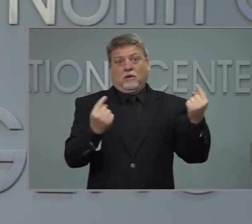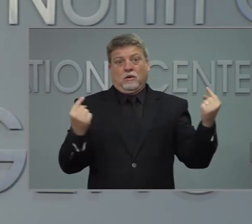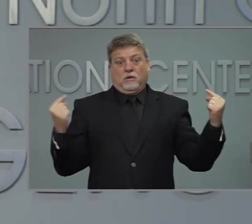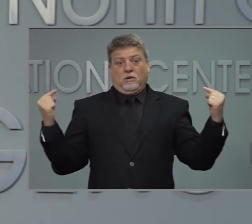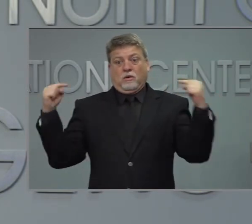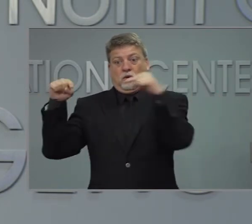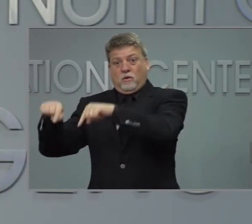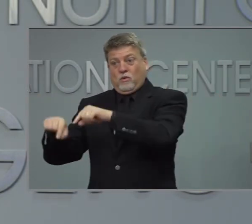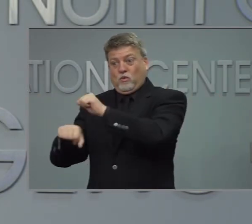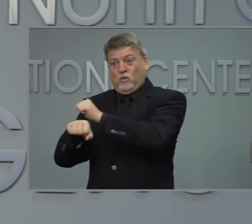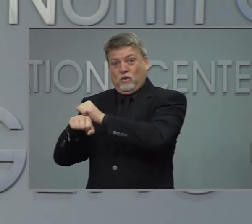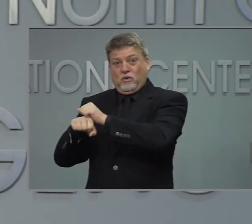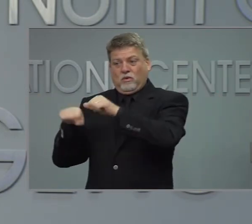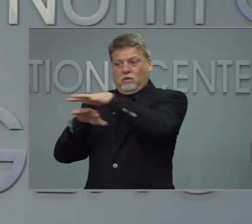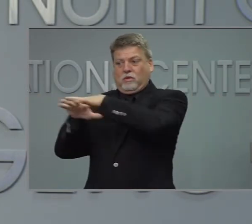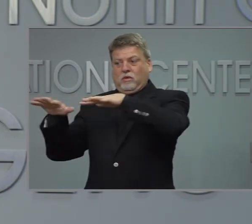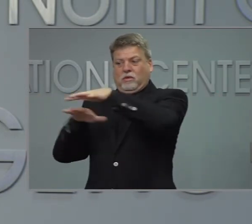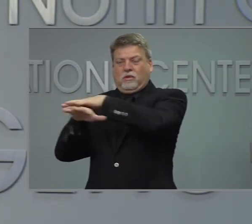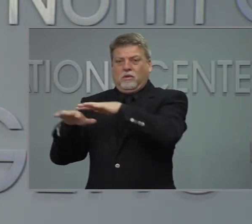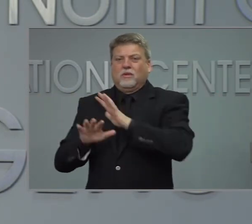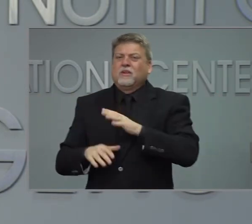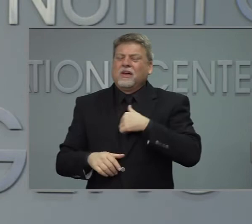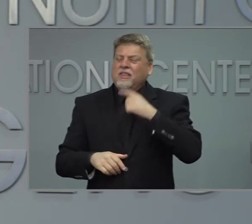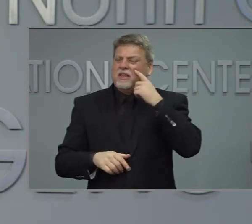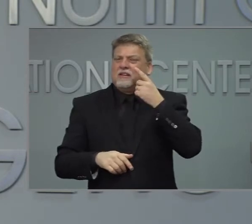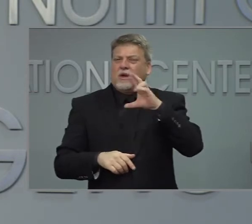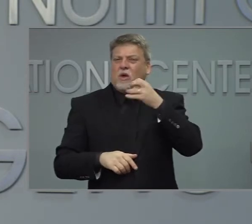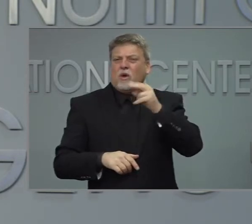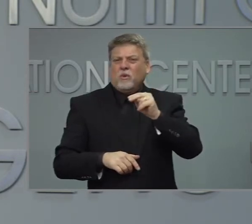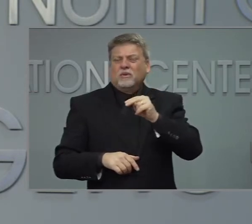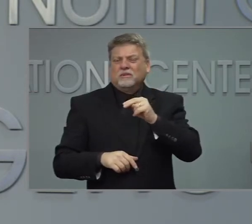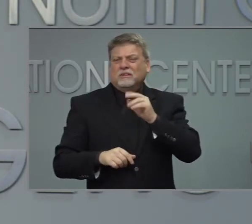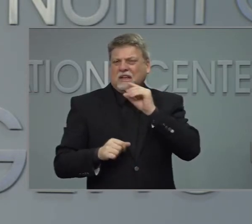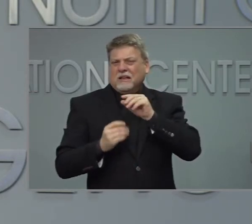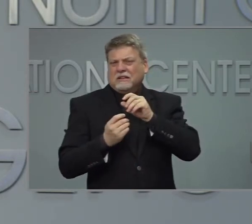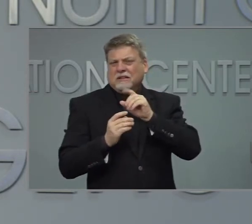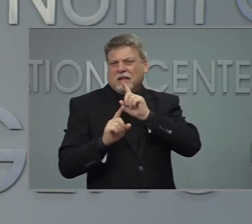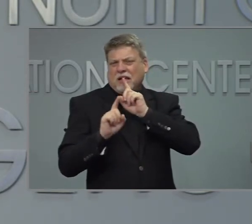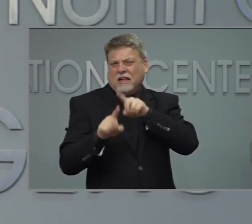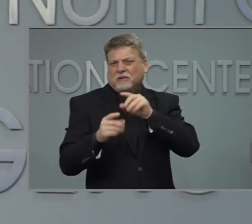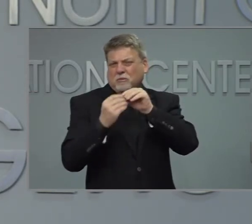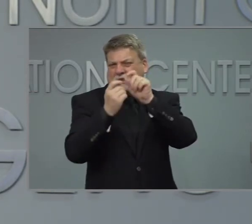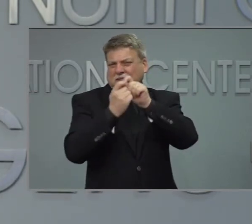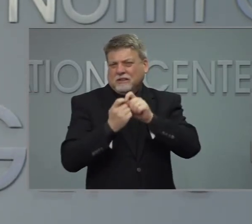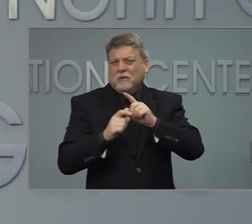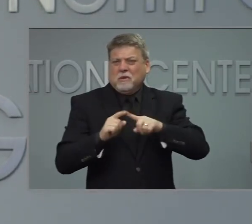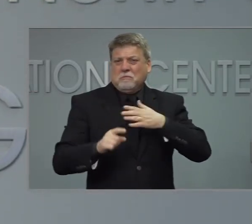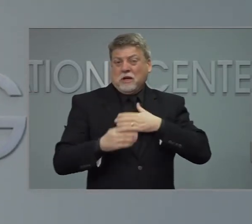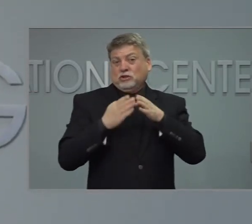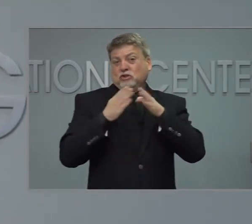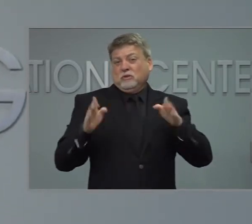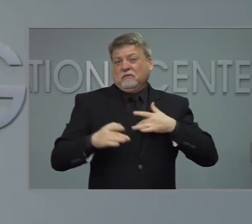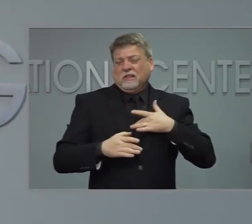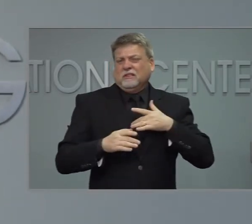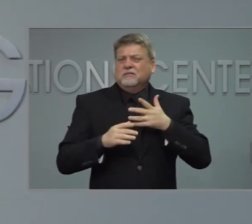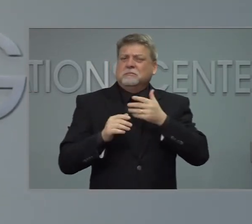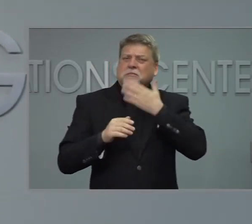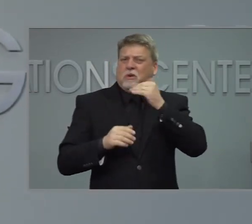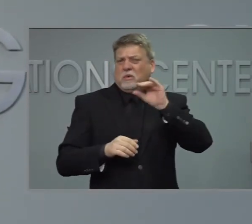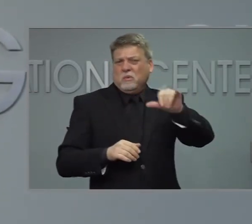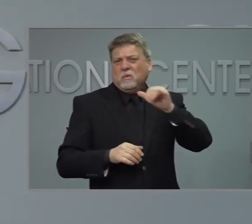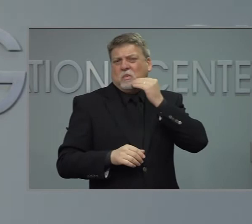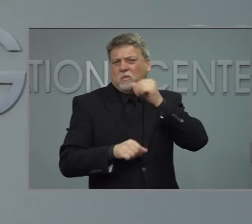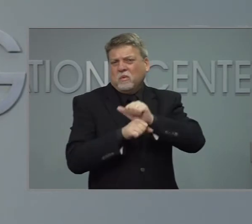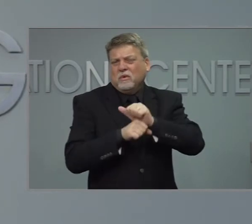tener muchas personas en una oficina, pero lo voy a permitir a la doctora co y que nos diga.